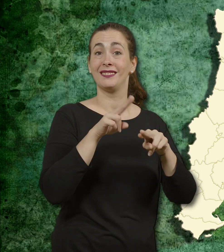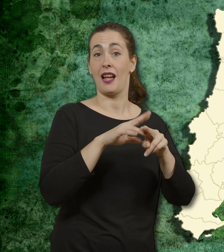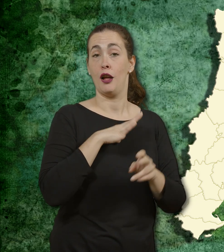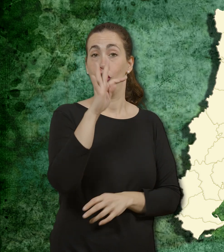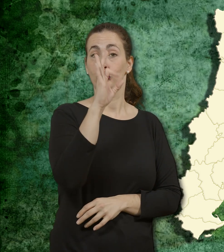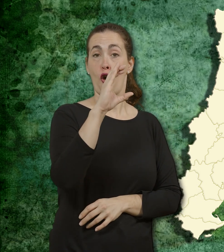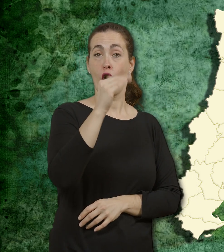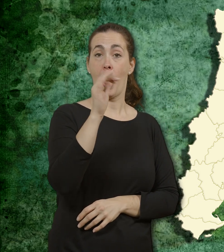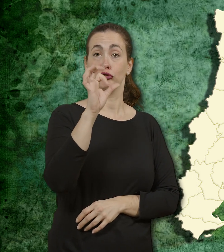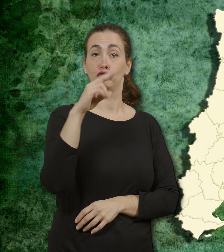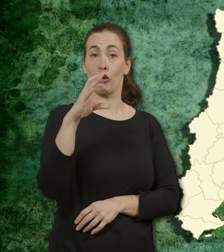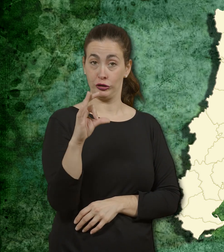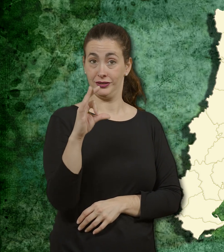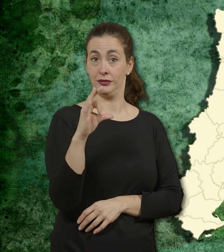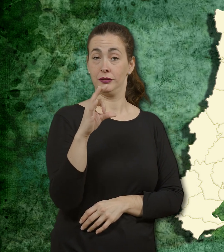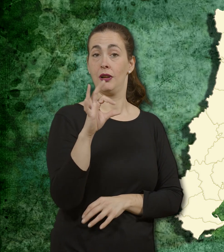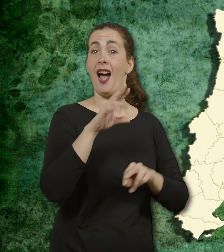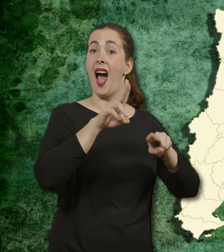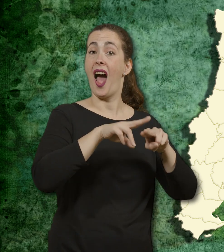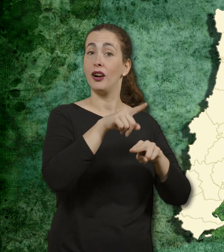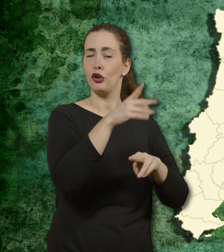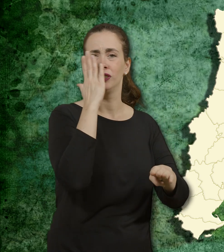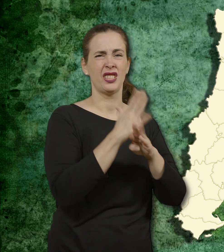per recuperar la història de bandolers, sometents i trabucs